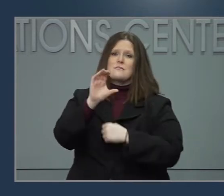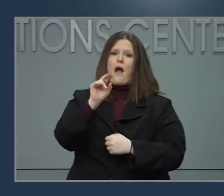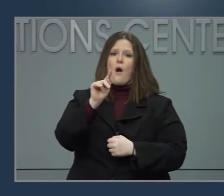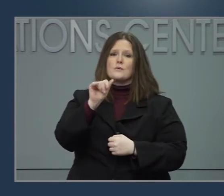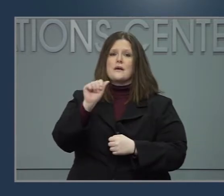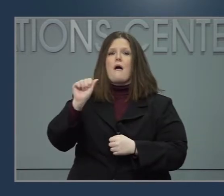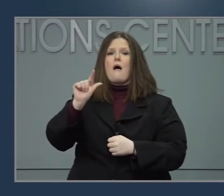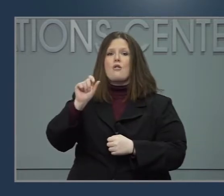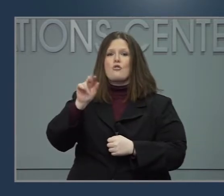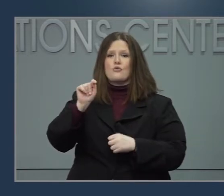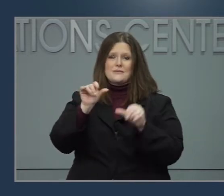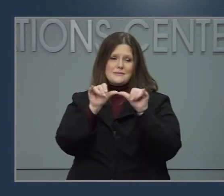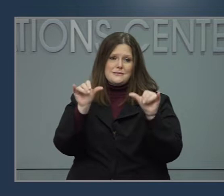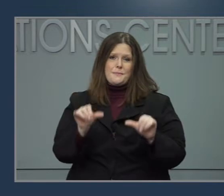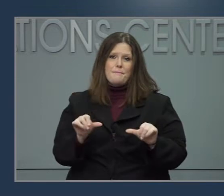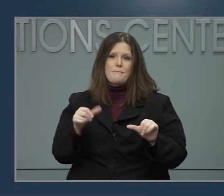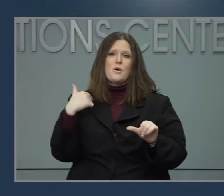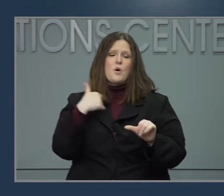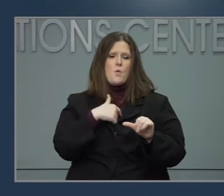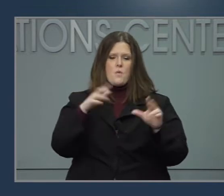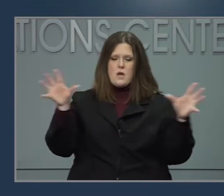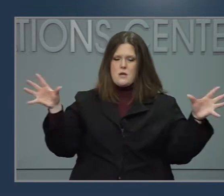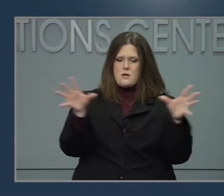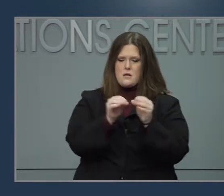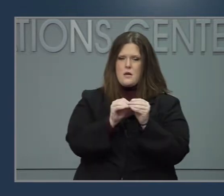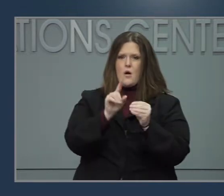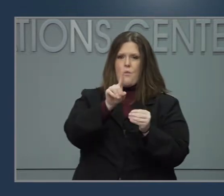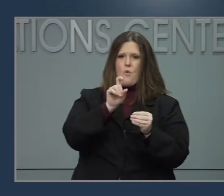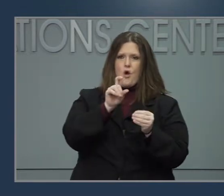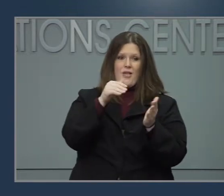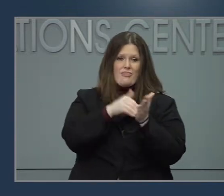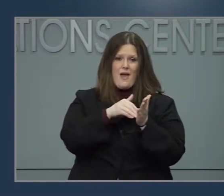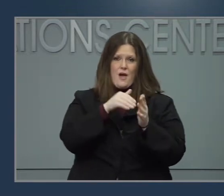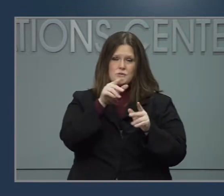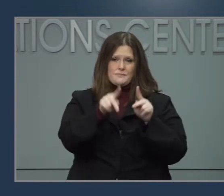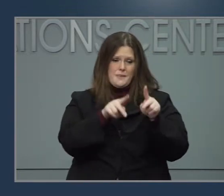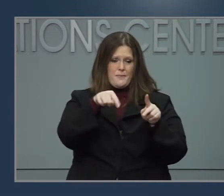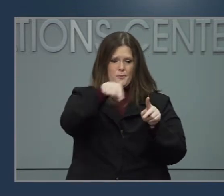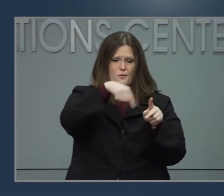Para categorizar los con dades índice de caso por cien mil habitantes en catorce días